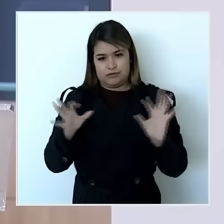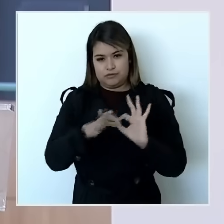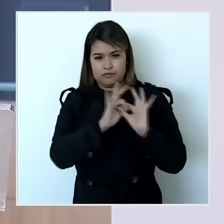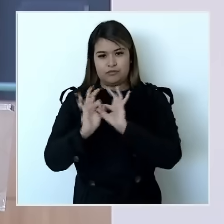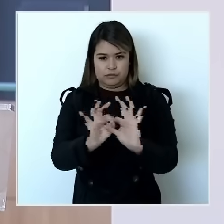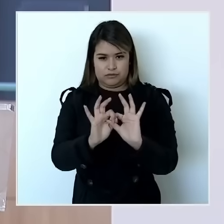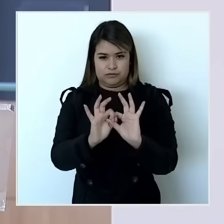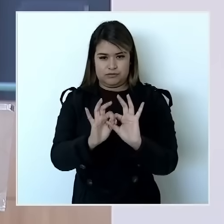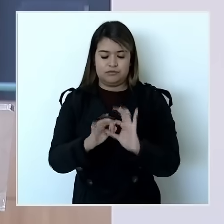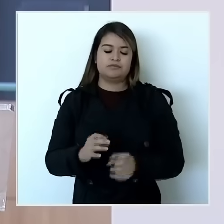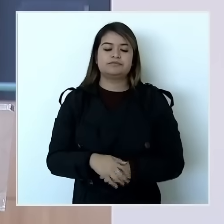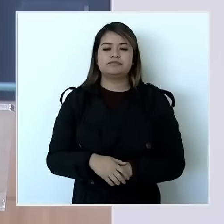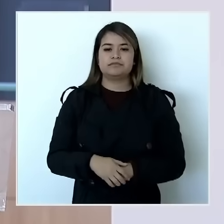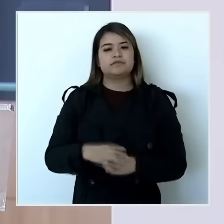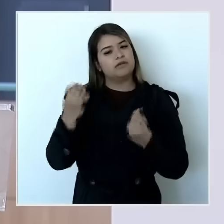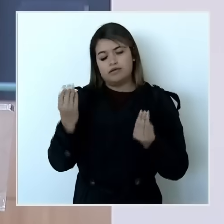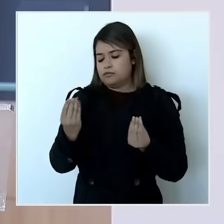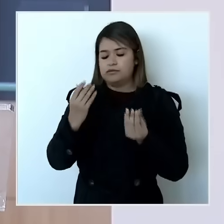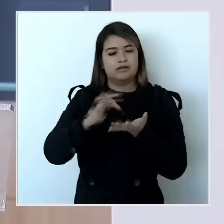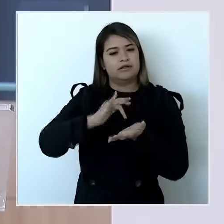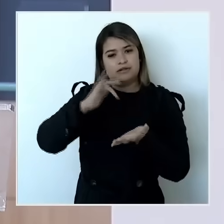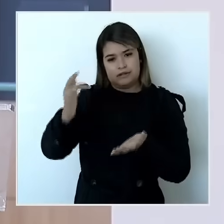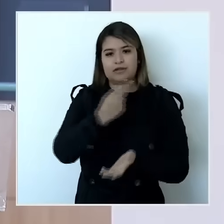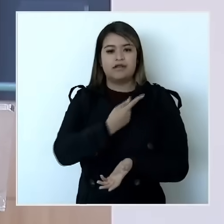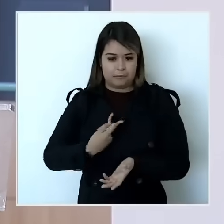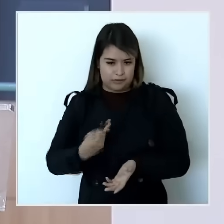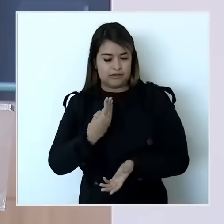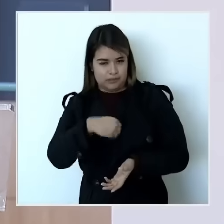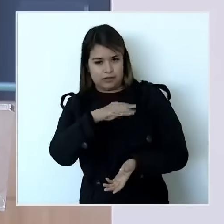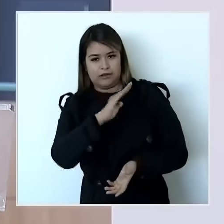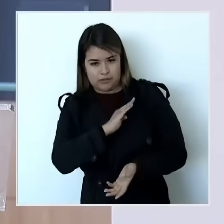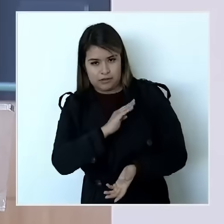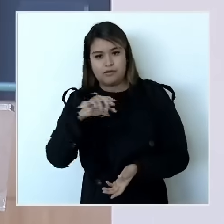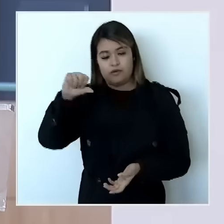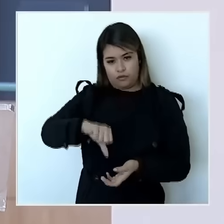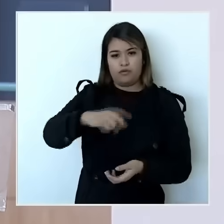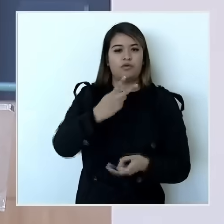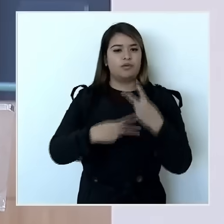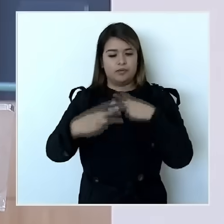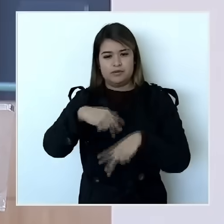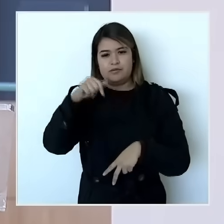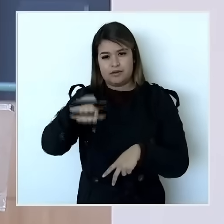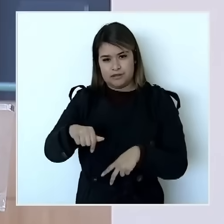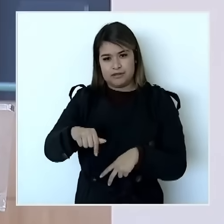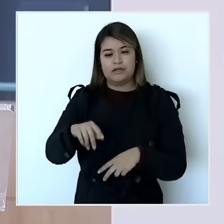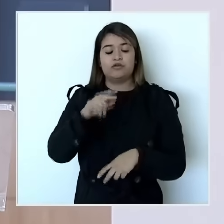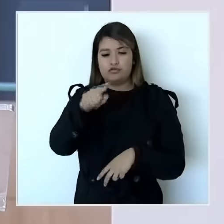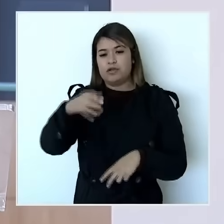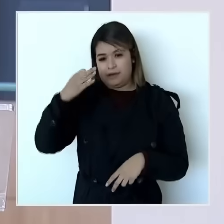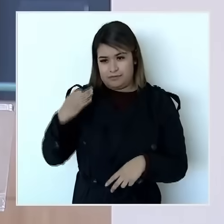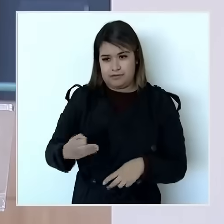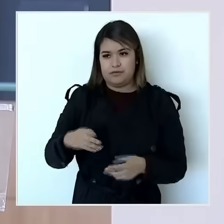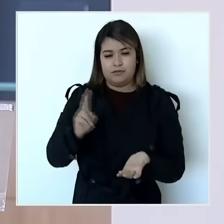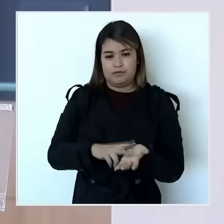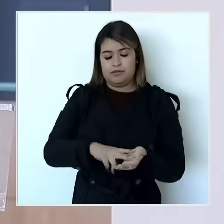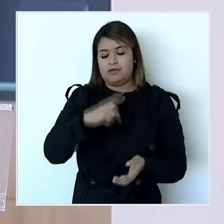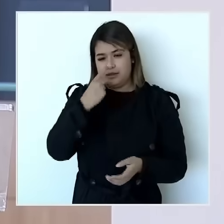presidenta, que haya aceptado refrendar la concesión de este cruce a favor de Tamaulipas.